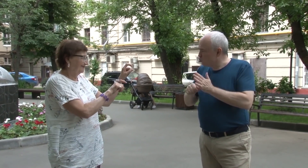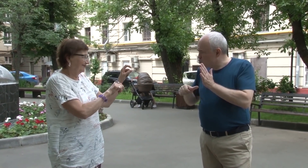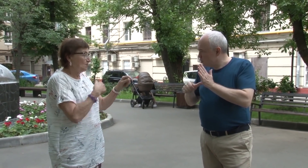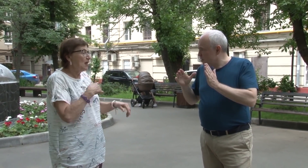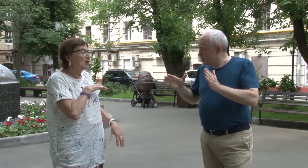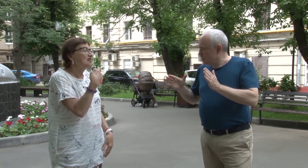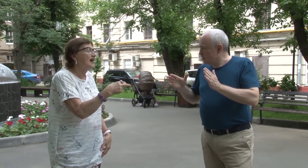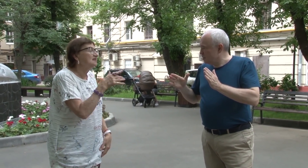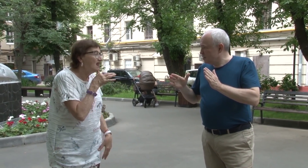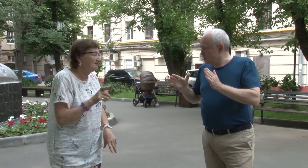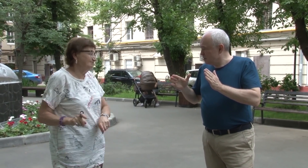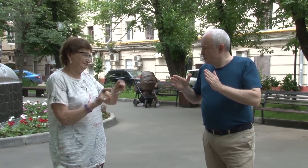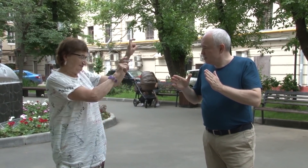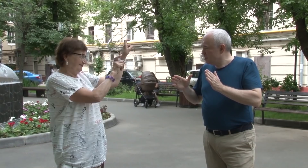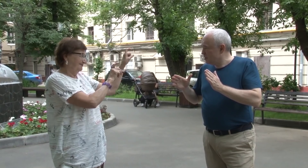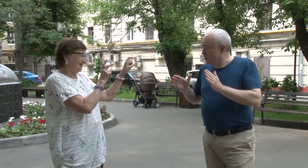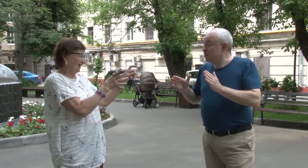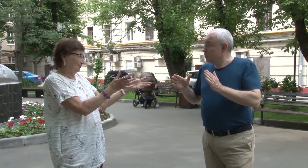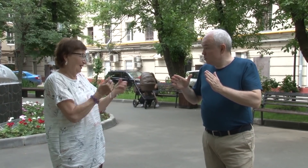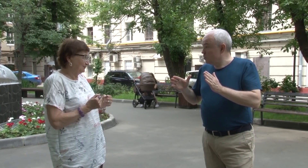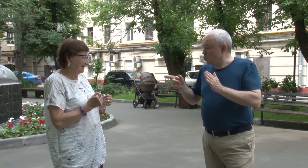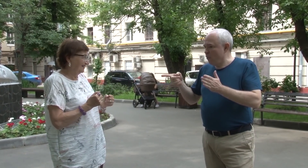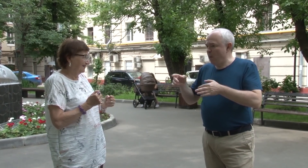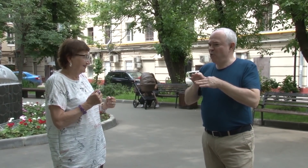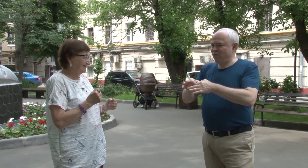20 лет было мне, когда квартиру получили.